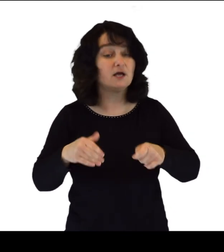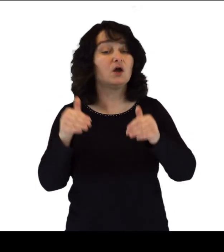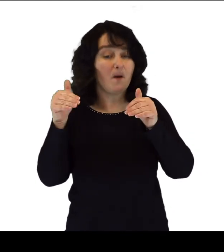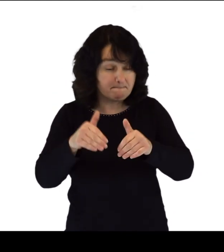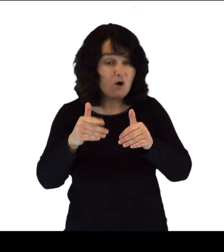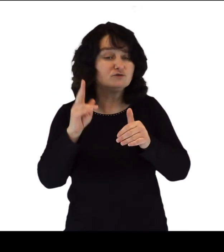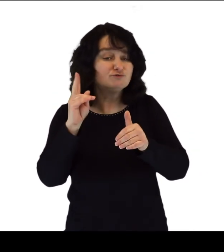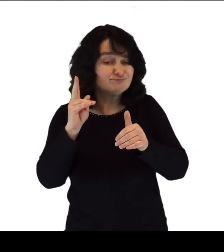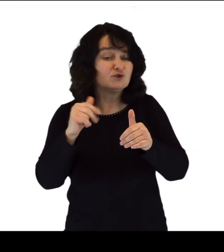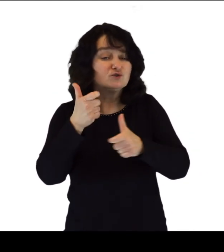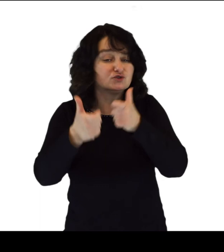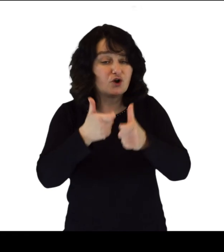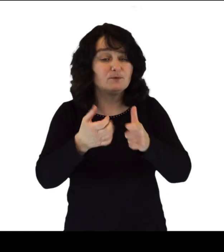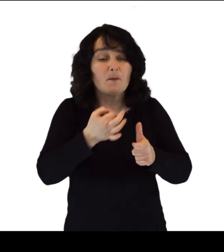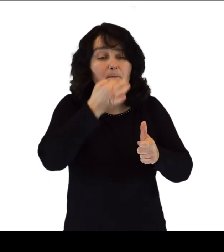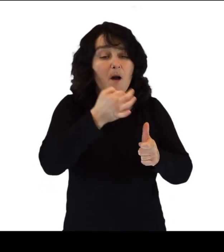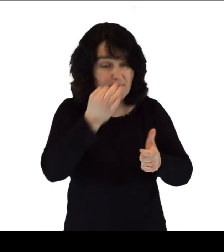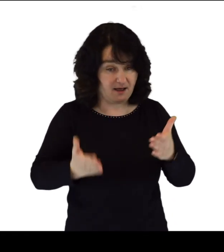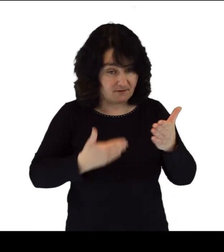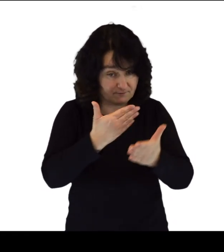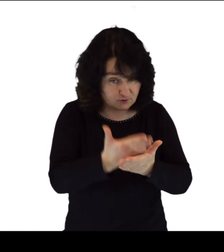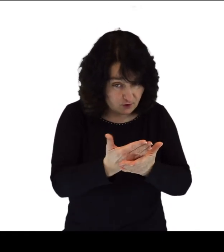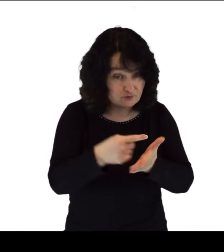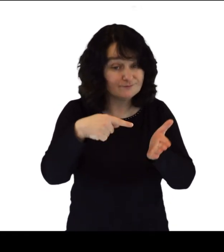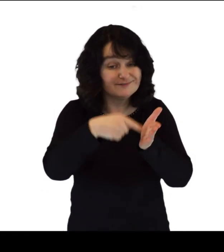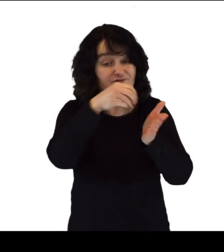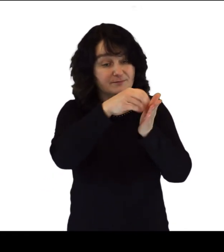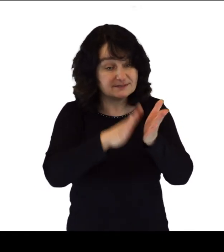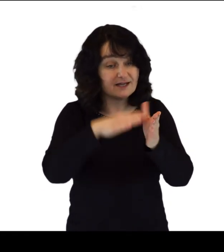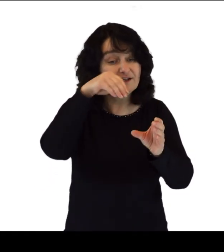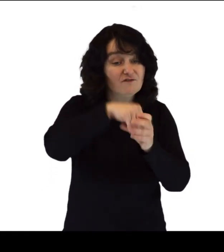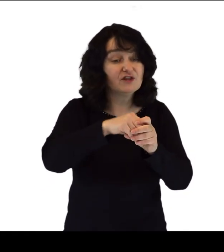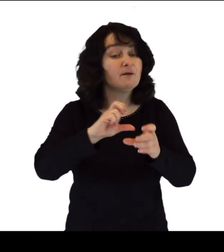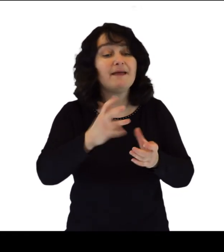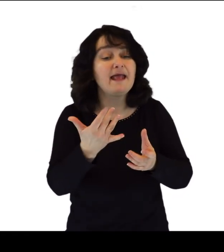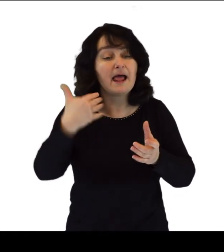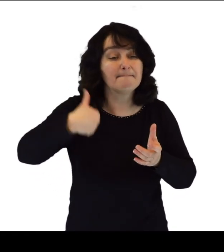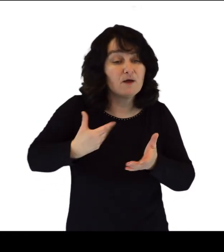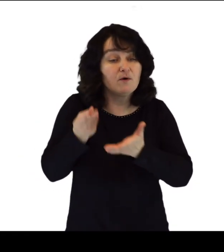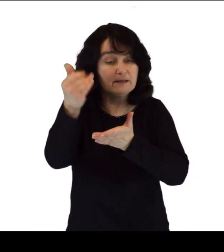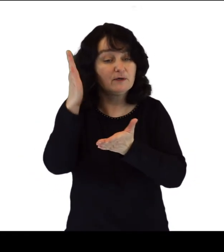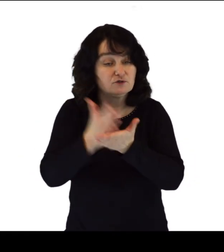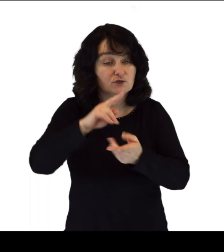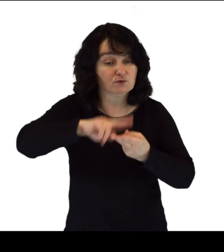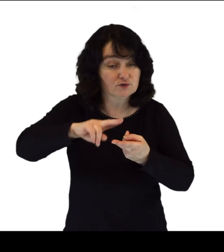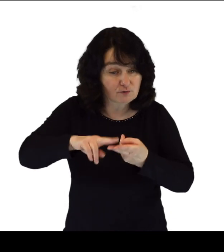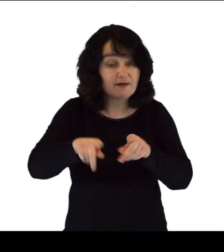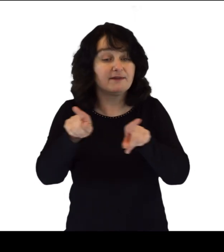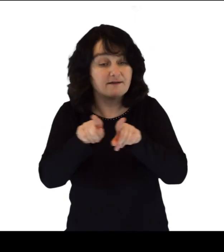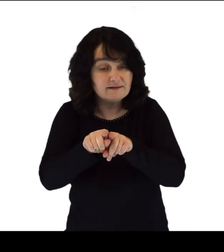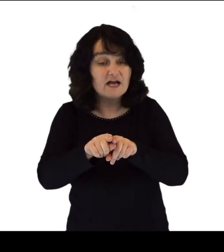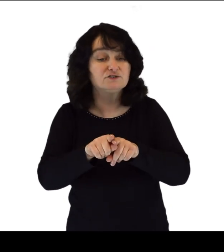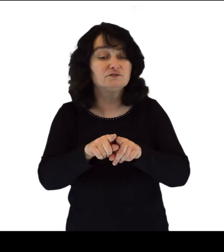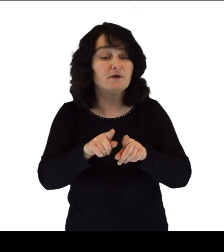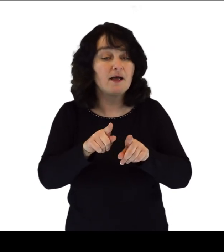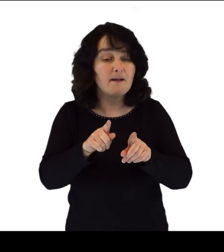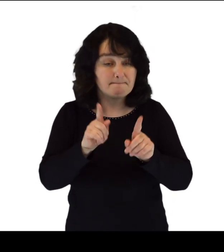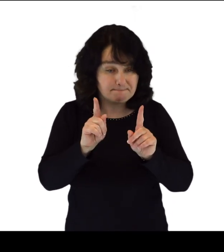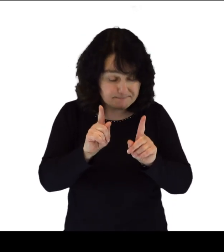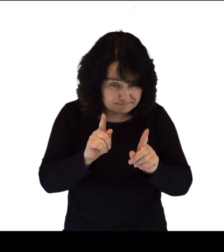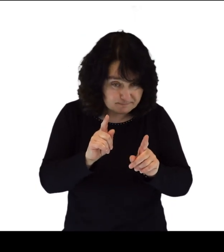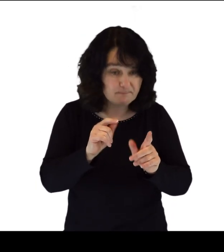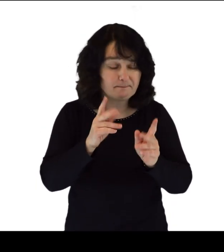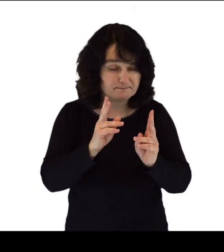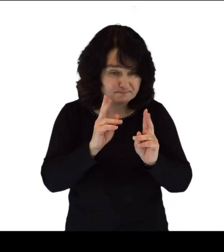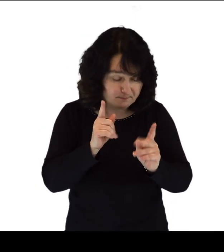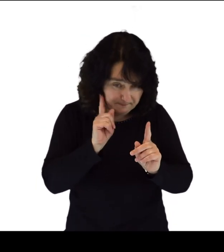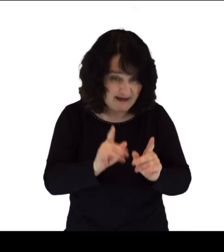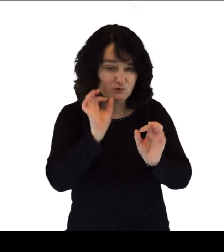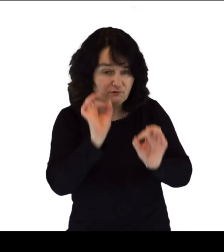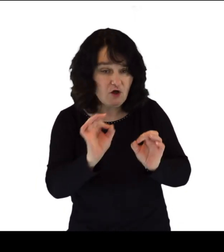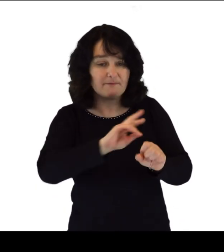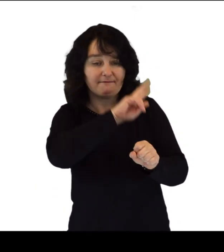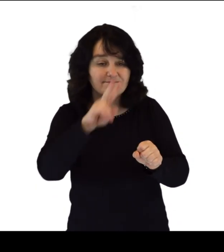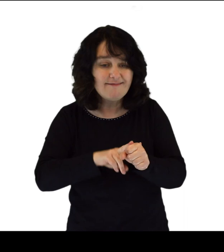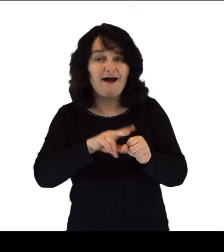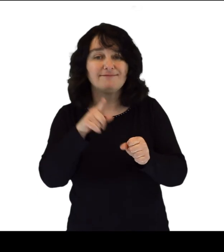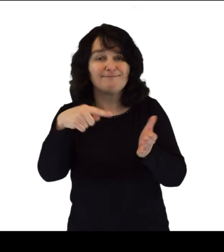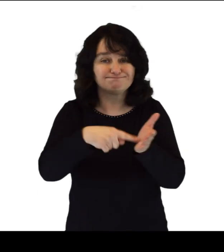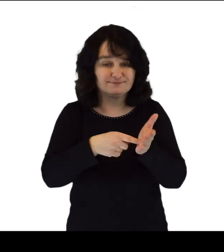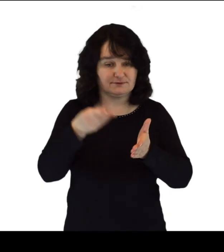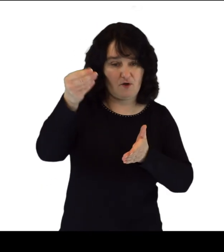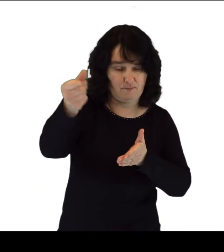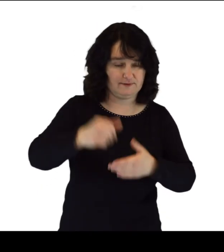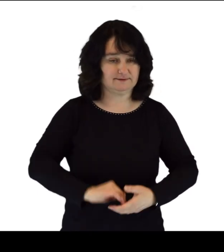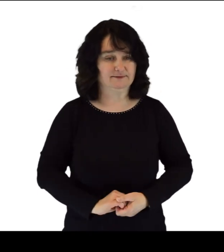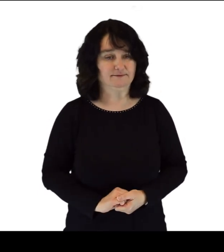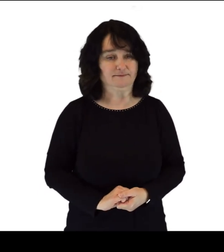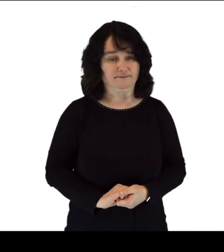ma możliwość złożyć korektę wniosku, z wykazaniem w niej poniesionych składek oraz prawidłowej daty ich opłacenia.